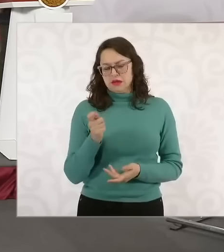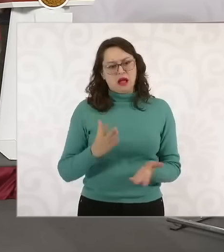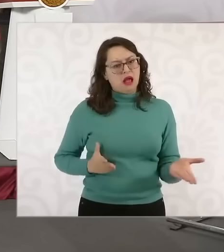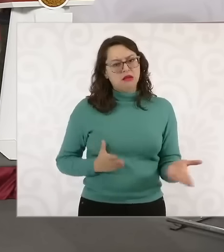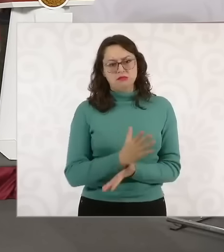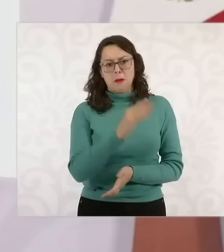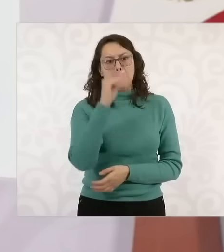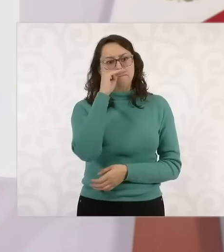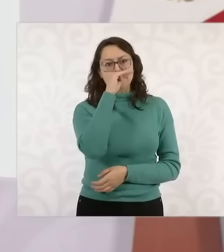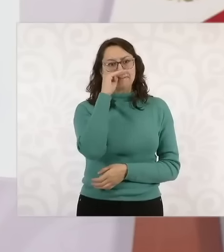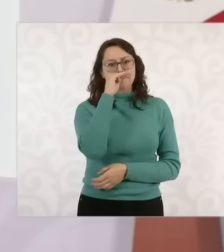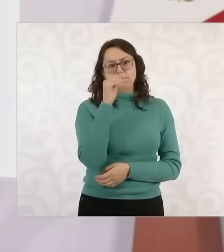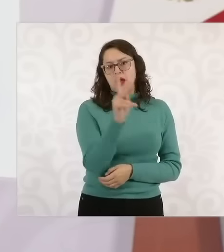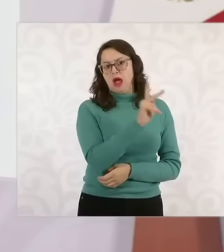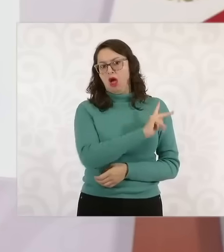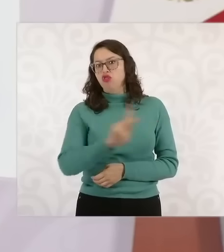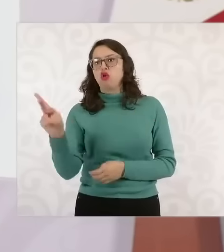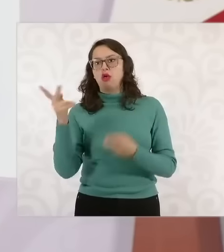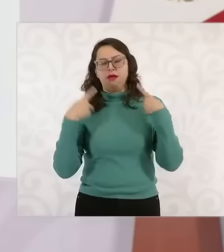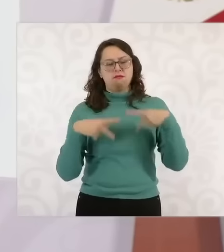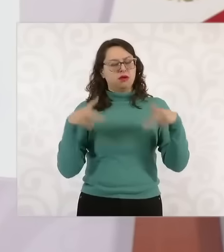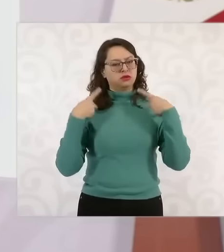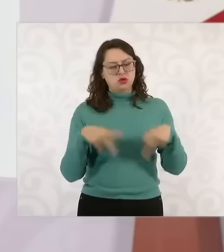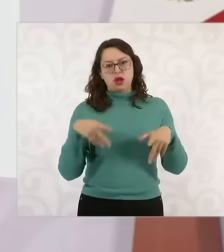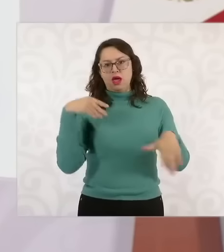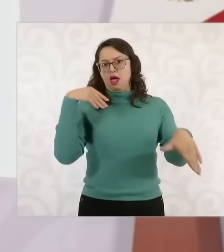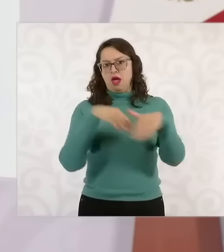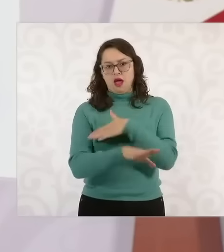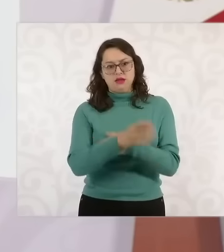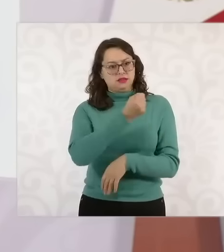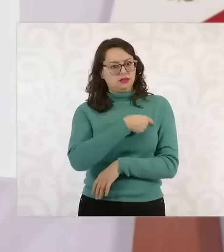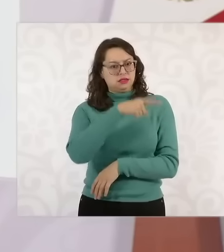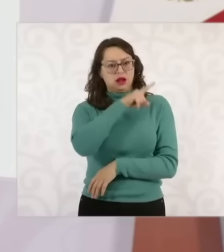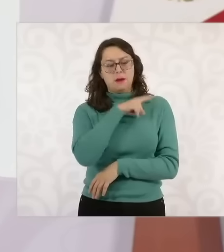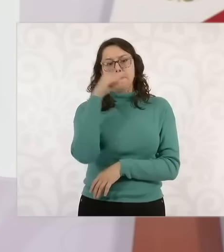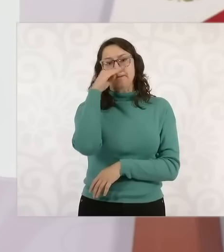garantizado a todos y cada una de las mexicanos y las mexicanas a través del artículo cuarto